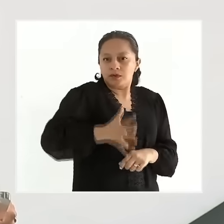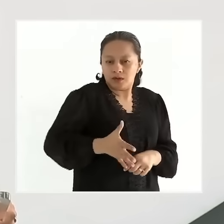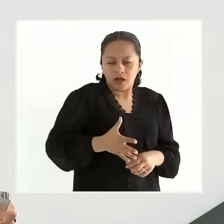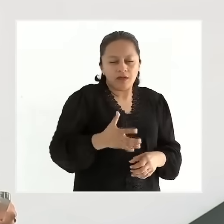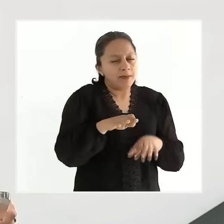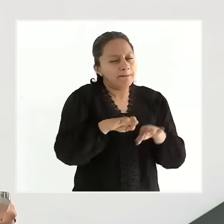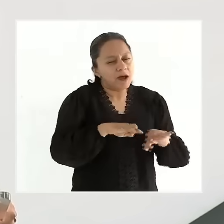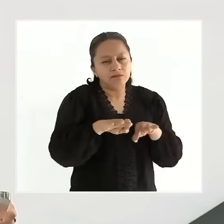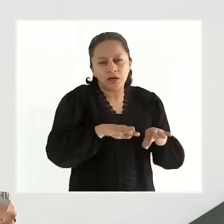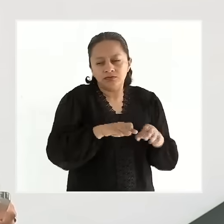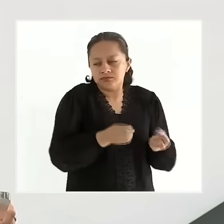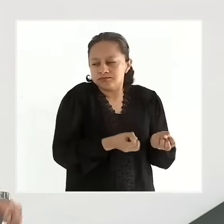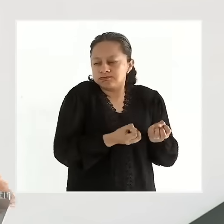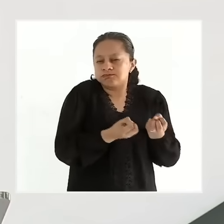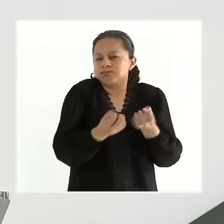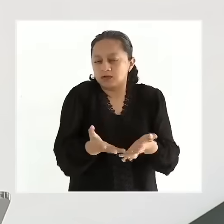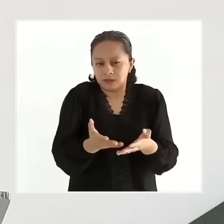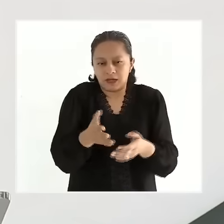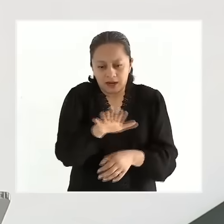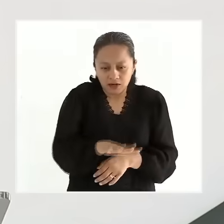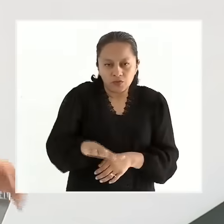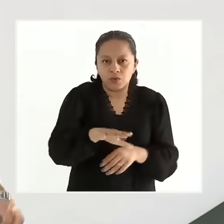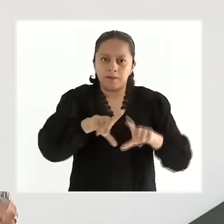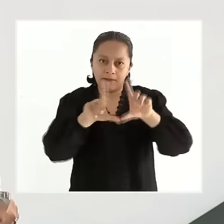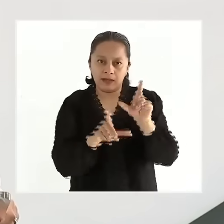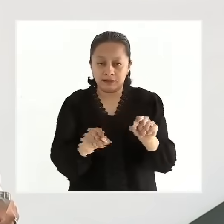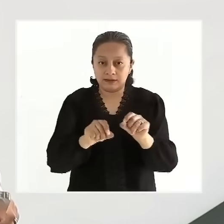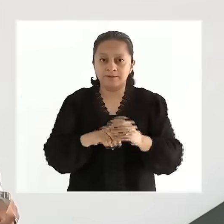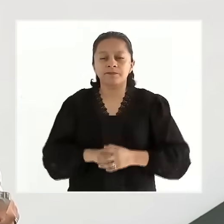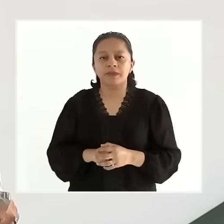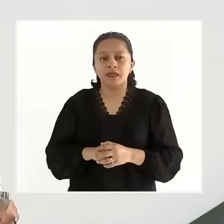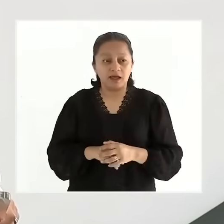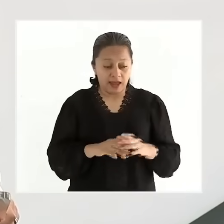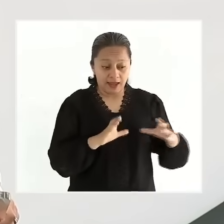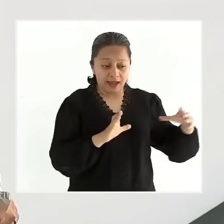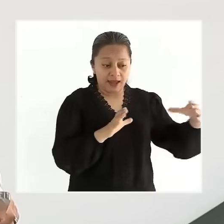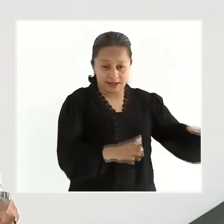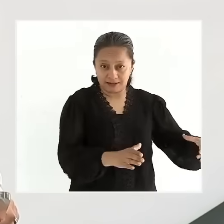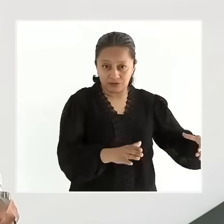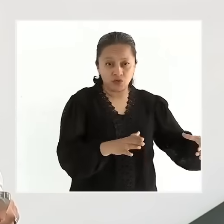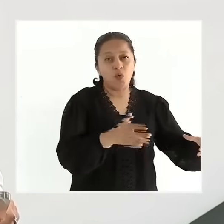empeño al servicio del país. Cuente con este gran ejército de electricistas, mexicanos y mexicanas